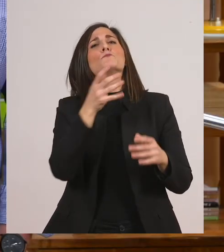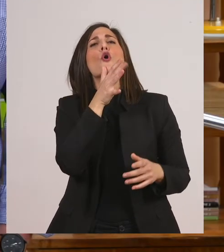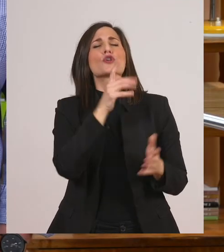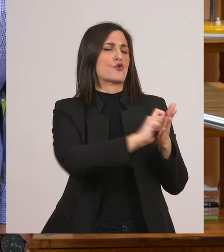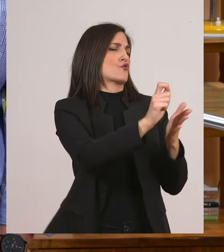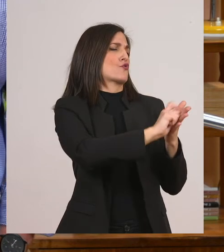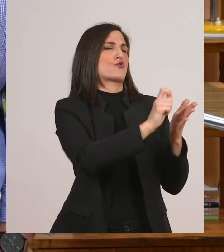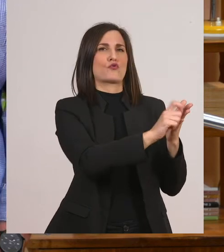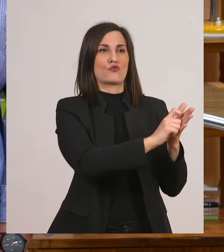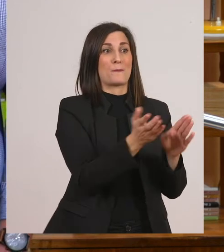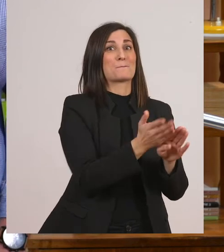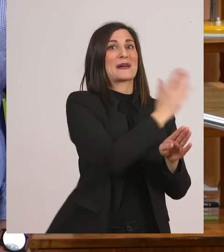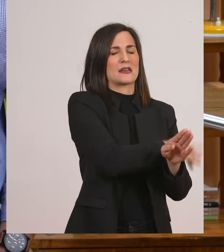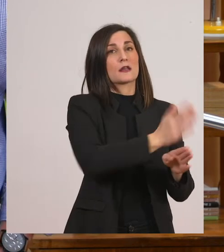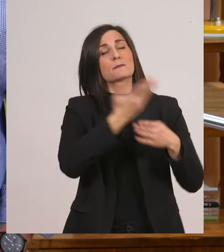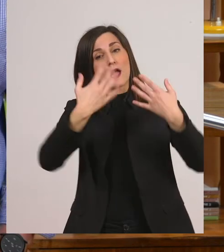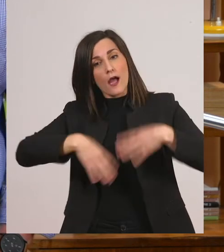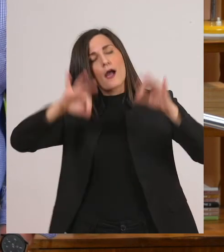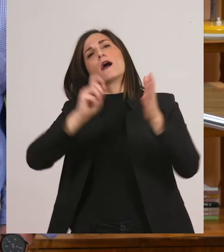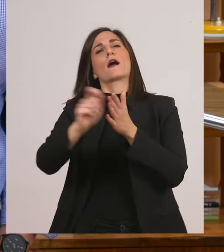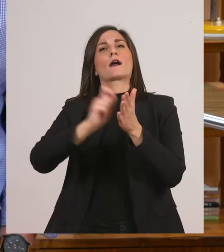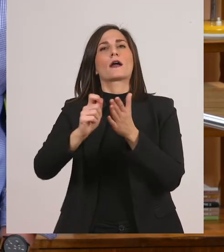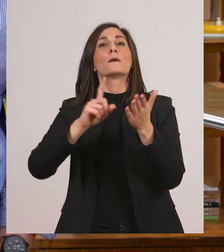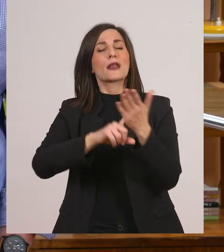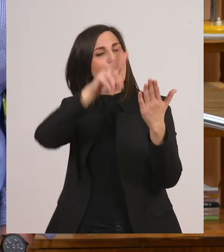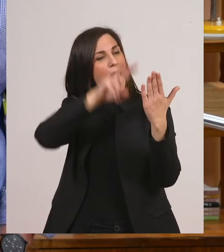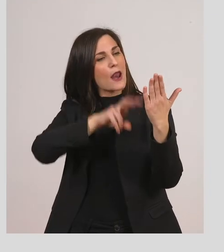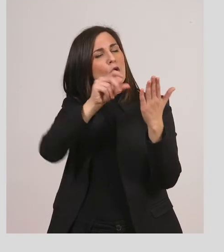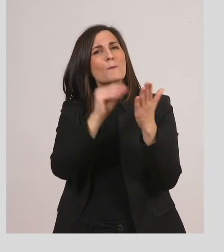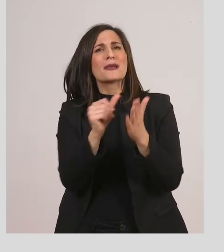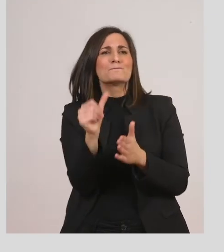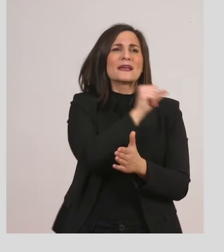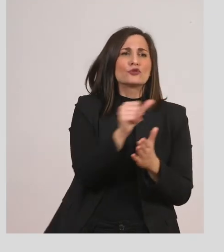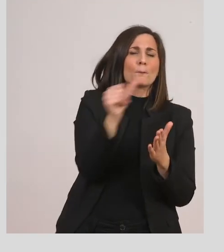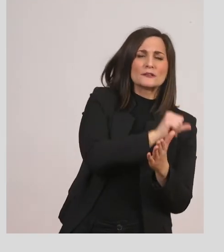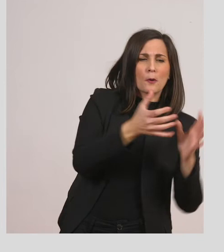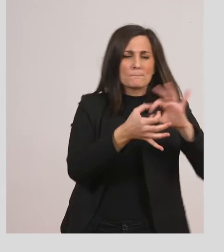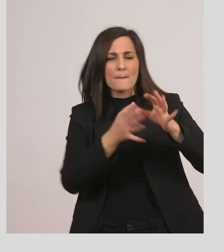Όσο γράφαμε, πρέπει να ελέγχουμε αν ξαναδιαβάζαμε τι γράφαμε. Αν σκεφτόμασταν τι γράψαμε πριν, τι γράψαμε μετά.